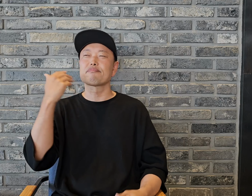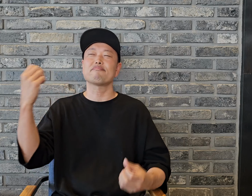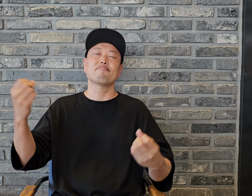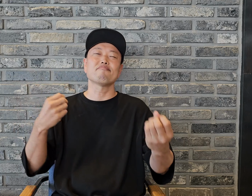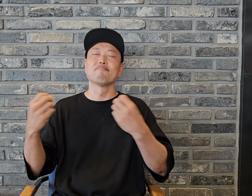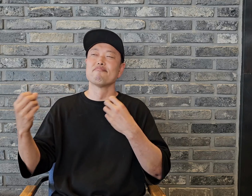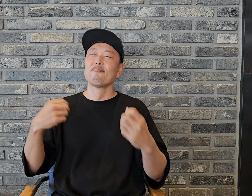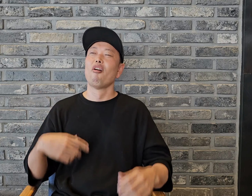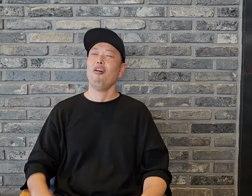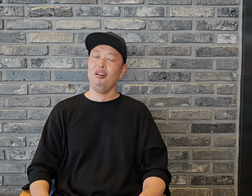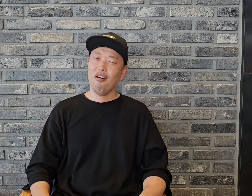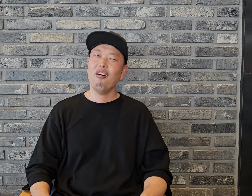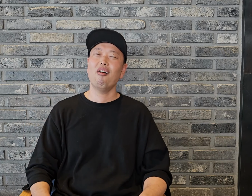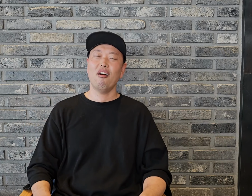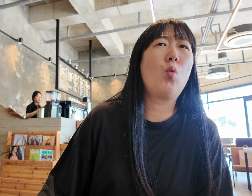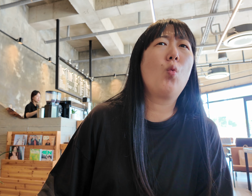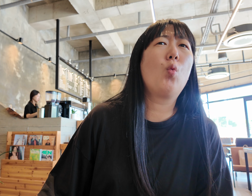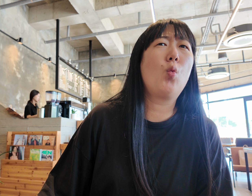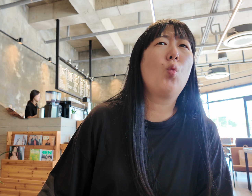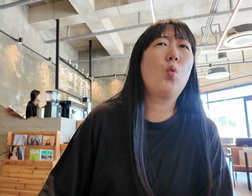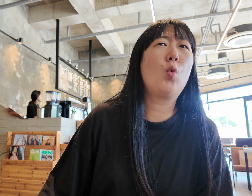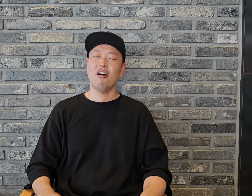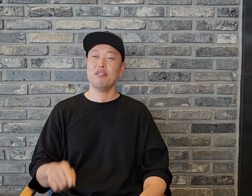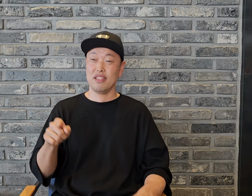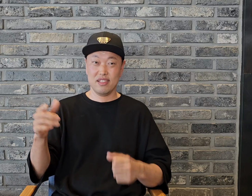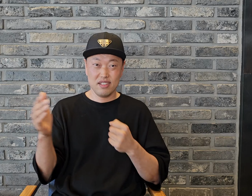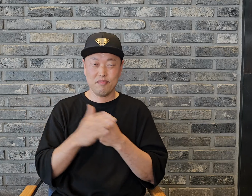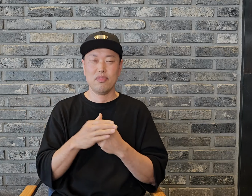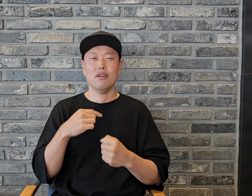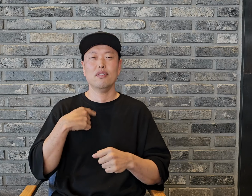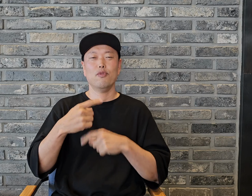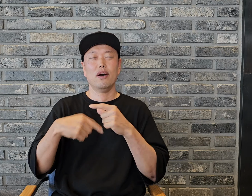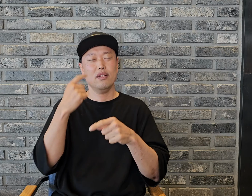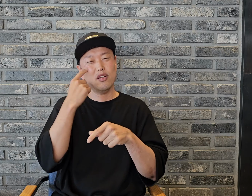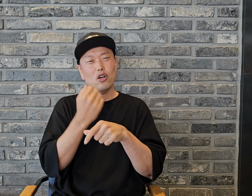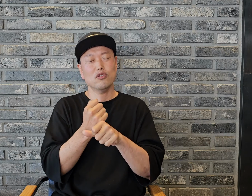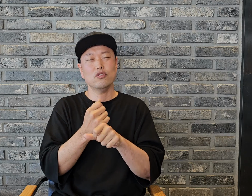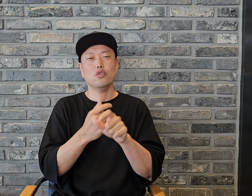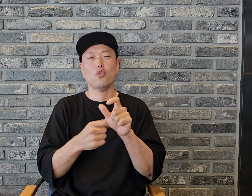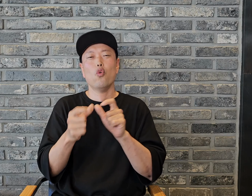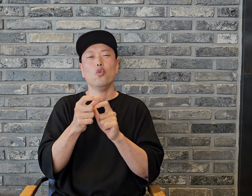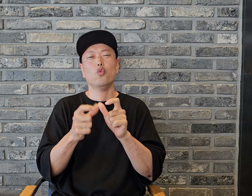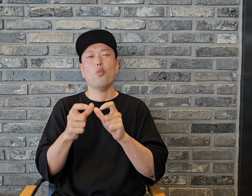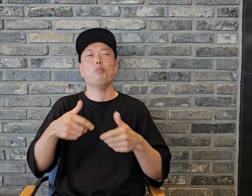농인분들이 좋다는 말씀을 정말 많이 해주세요 오~ 역시 저도 연구를 더 해야겠다는 생각이 들면서